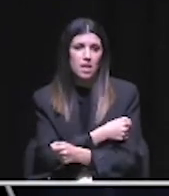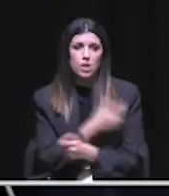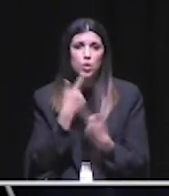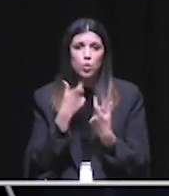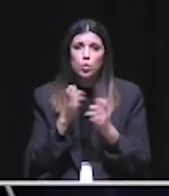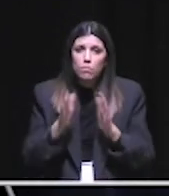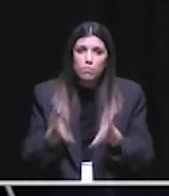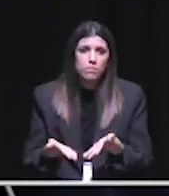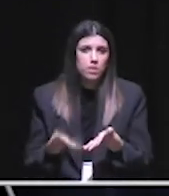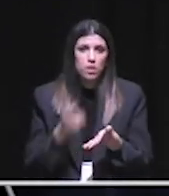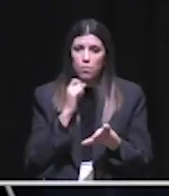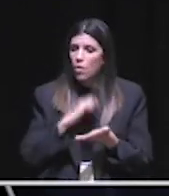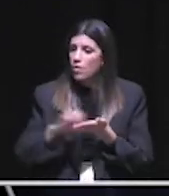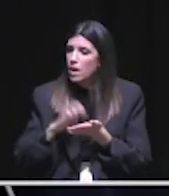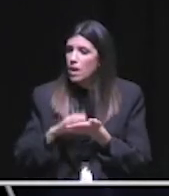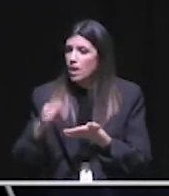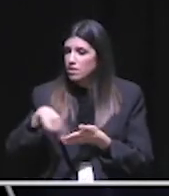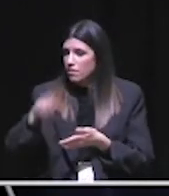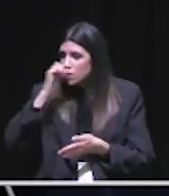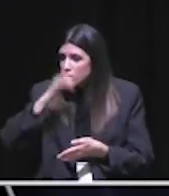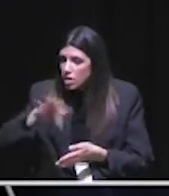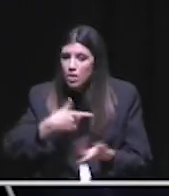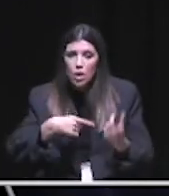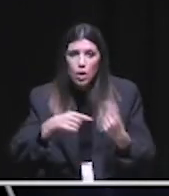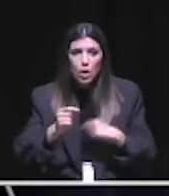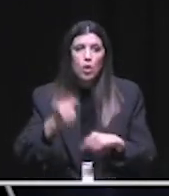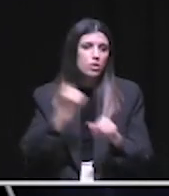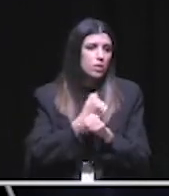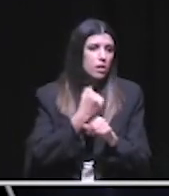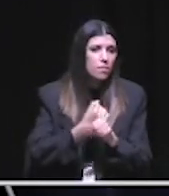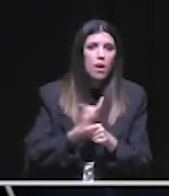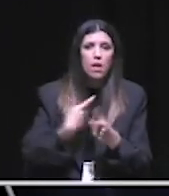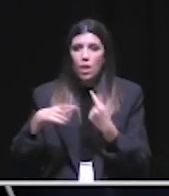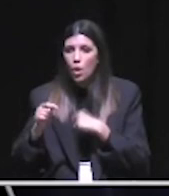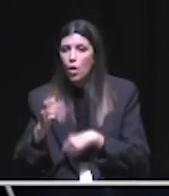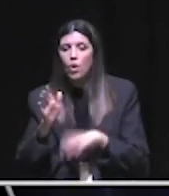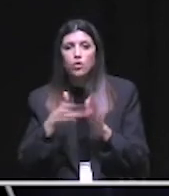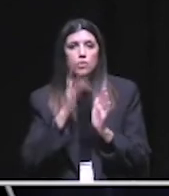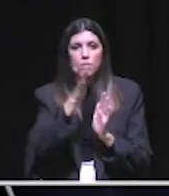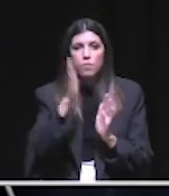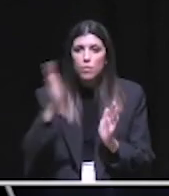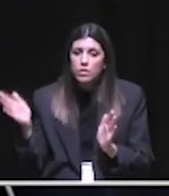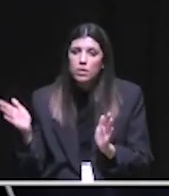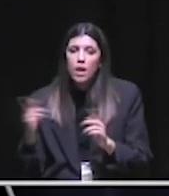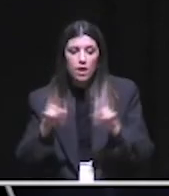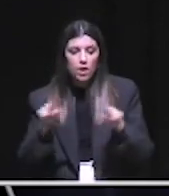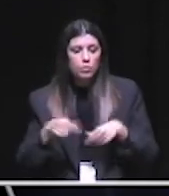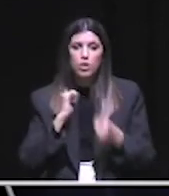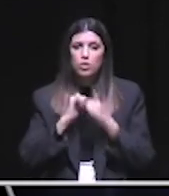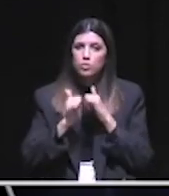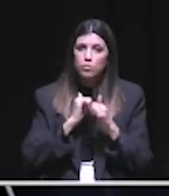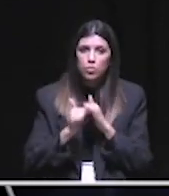e de poder ir a pé a jardins, lojas, trabalho, escolas, bibliotecas, espaços desportivos, espaços de convívio